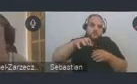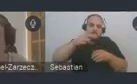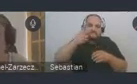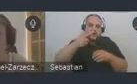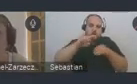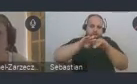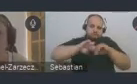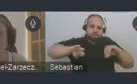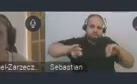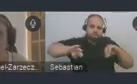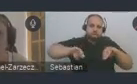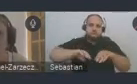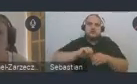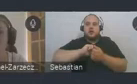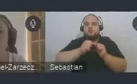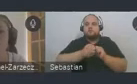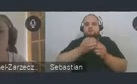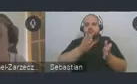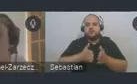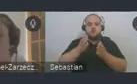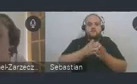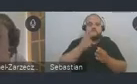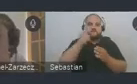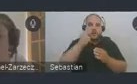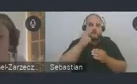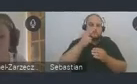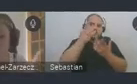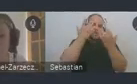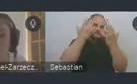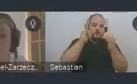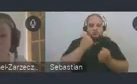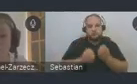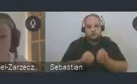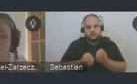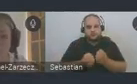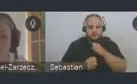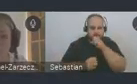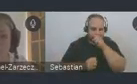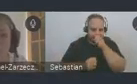albo żeby były dwa poziomy trudności. To jest ważne na pierwszym spotkaniu.